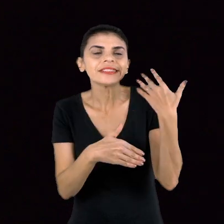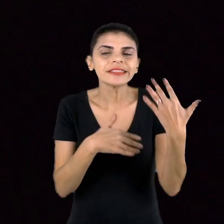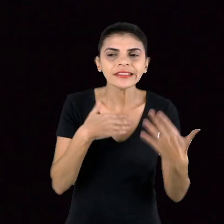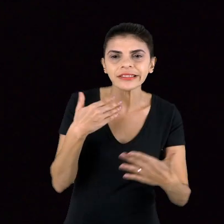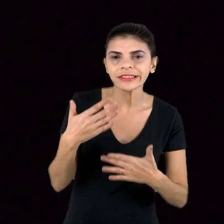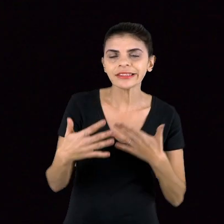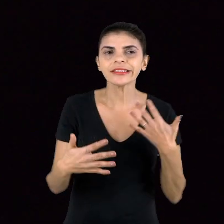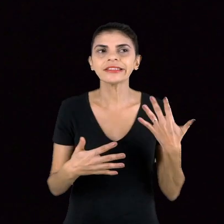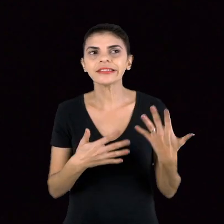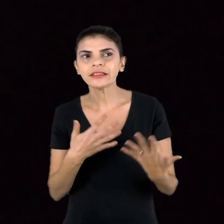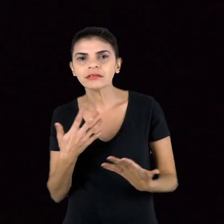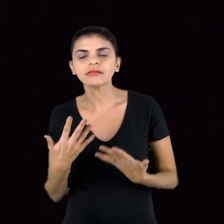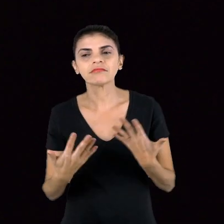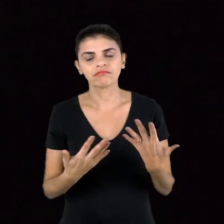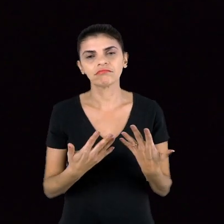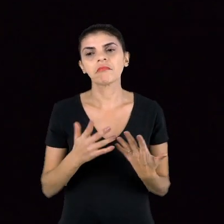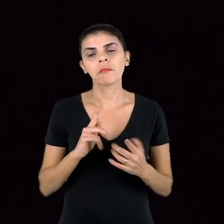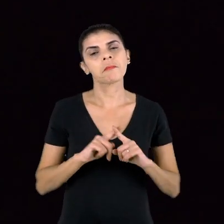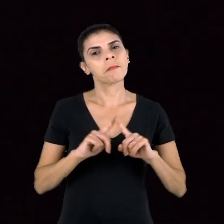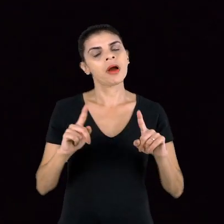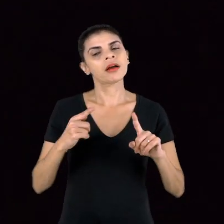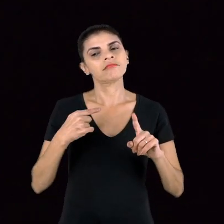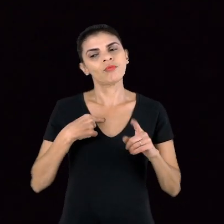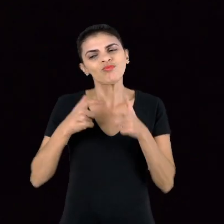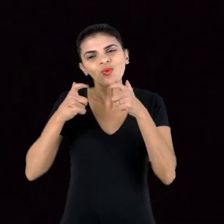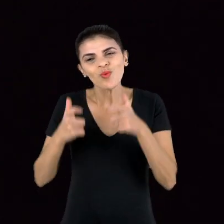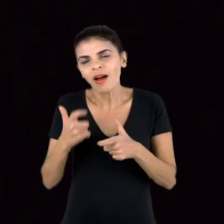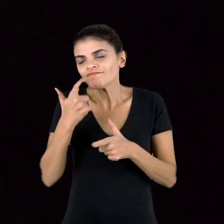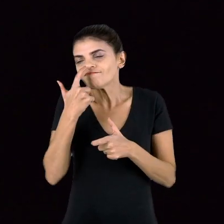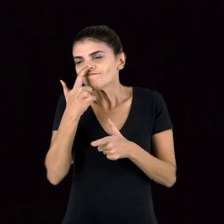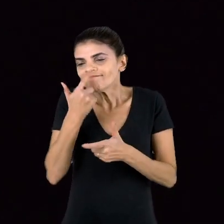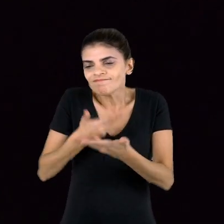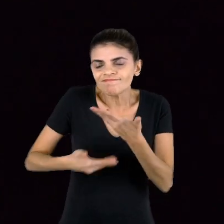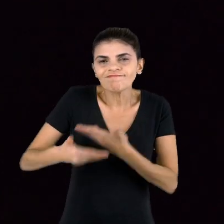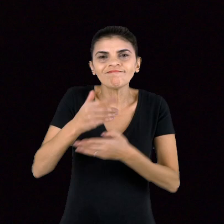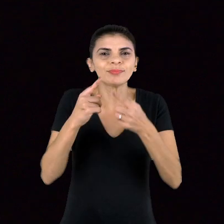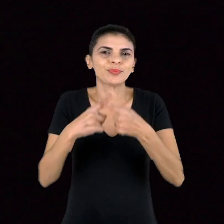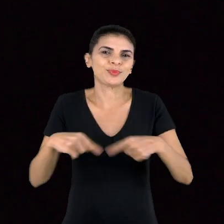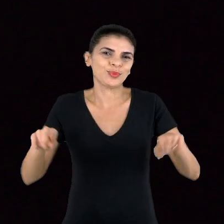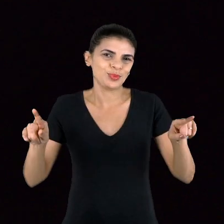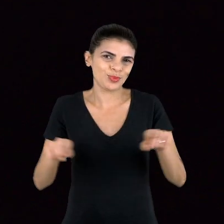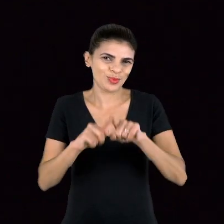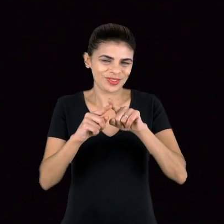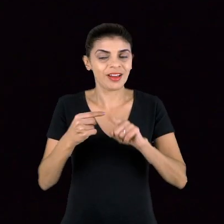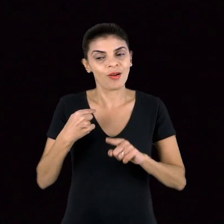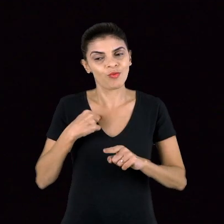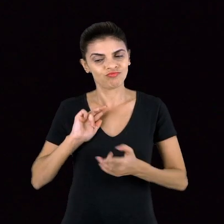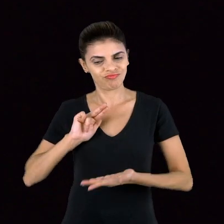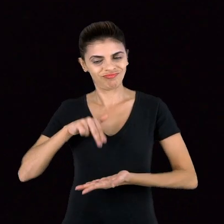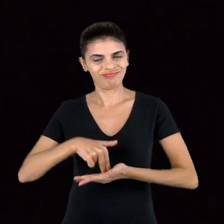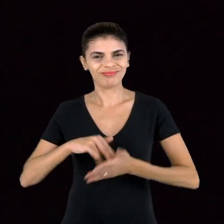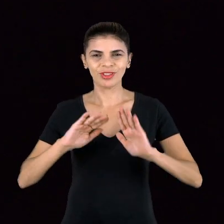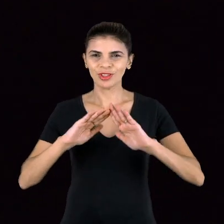Mas foi o meu ninho, assim, musical, foi lá! E eu ia pra escola tocando as pecinhas...